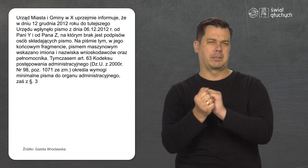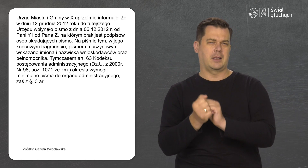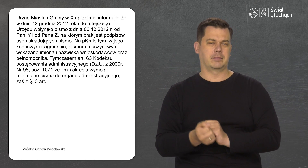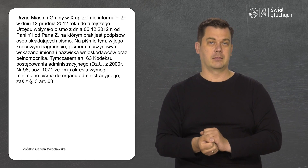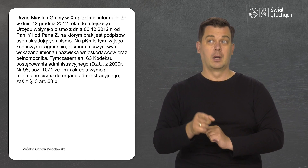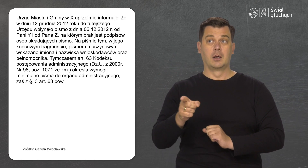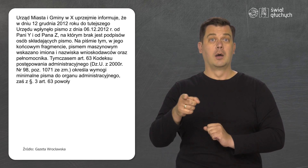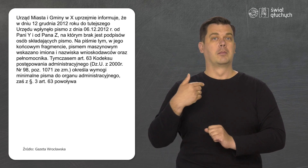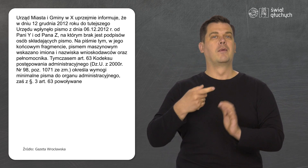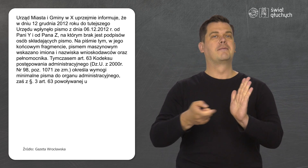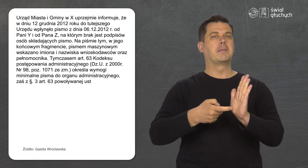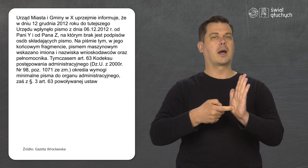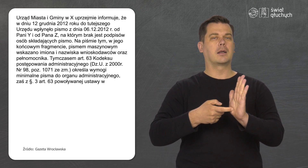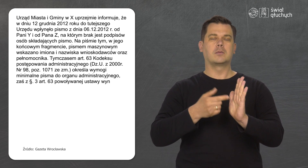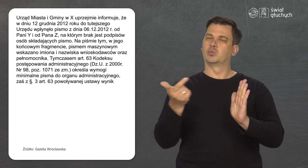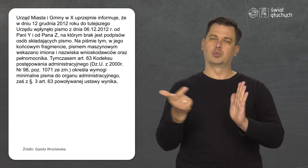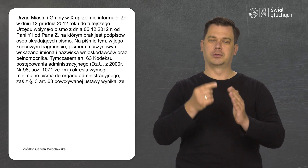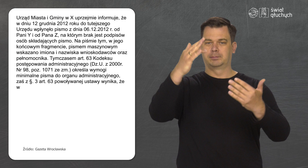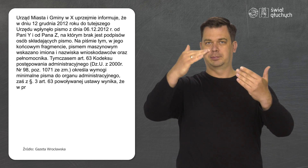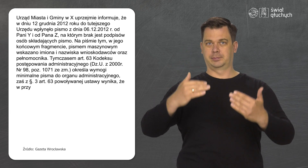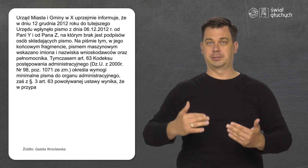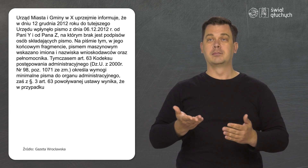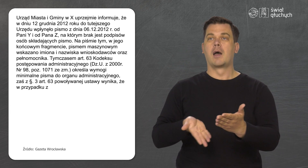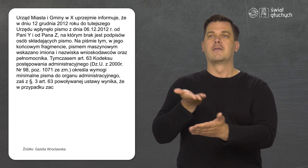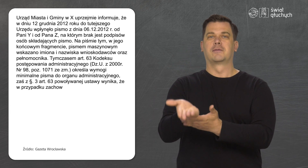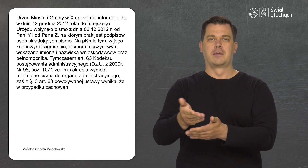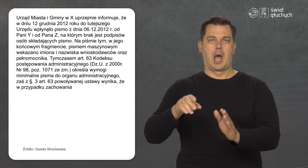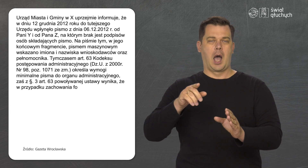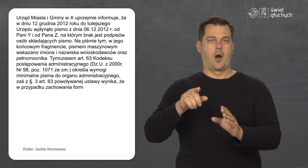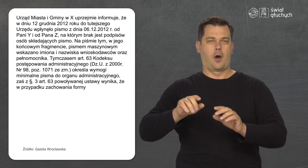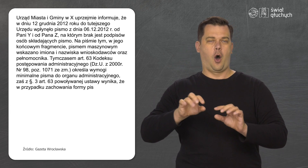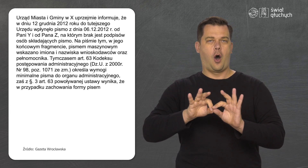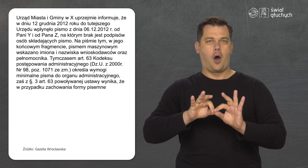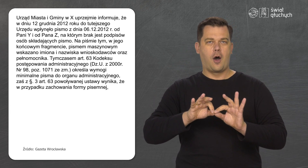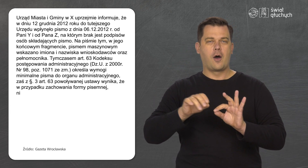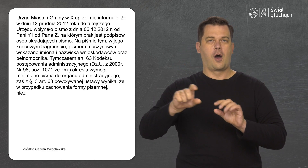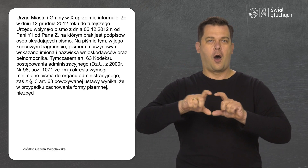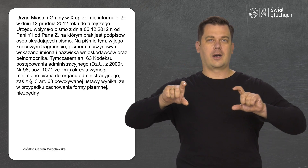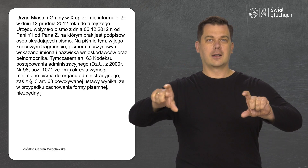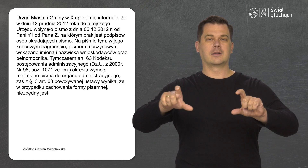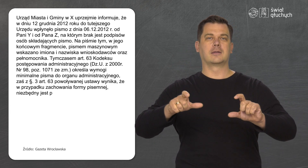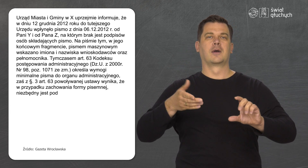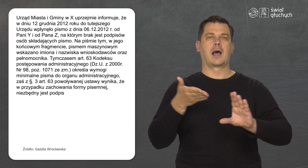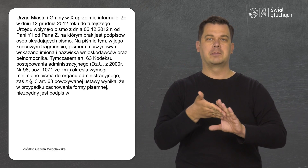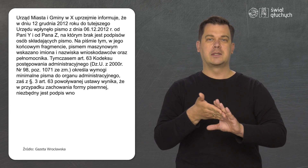określa wymogi minimalne pisma do organu administracyjnego, zaś z §. 3 art. 63 powoływanej ustawy wynika,